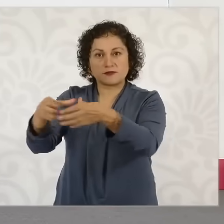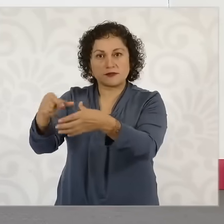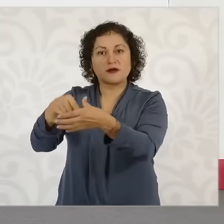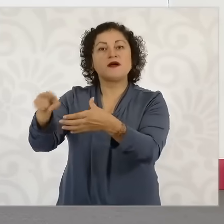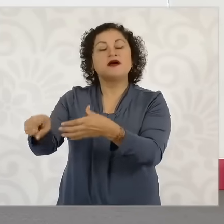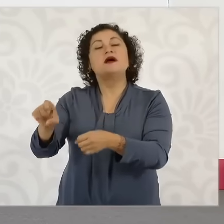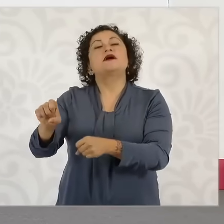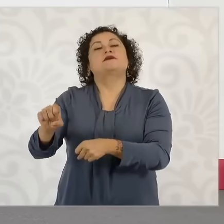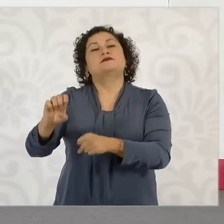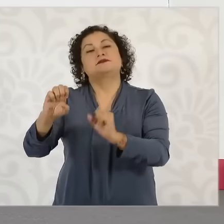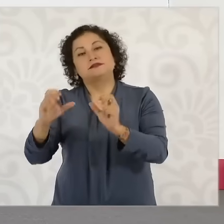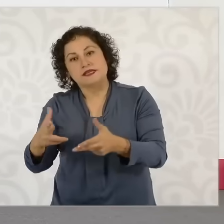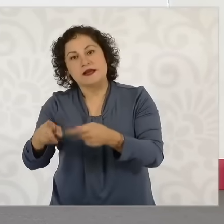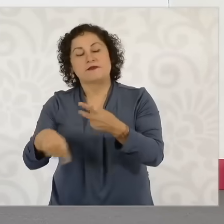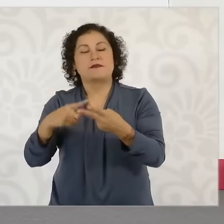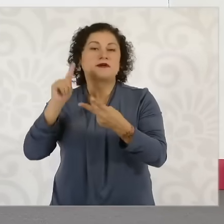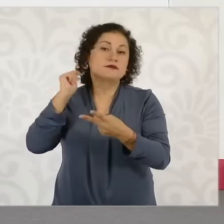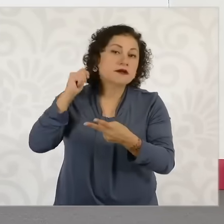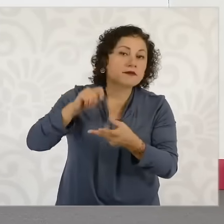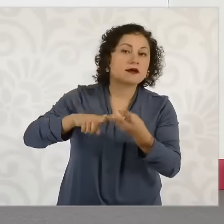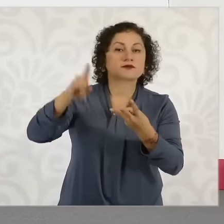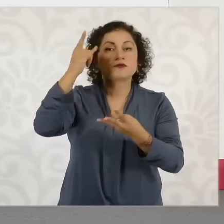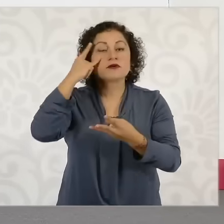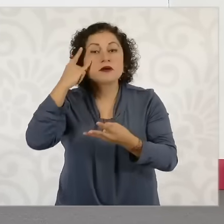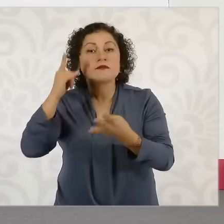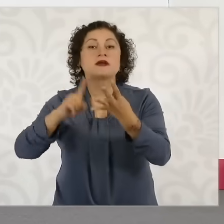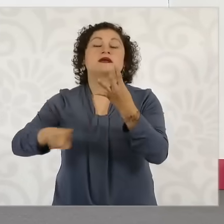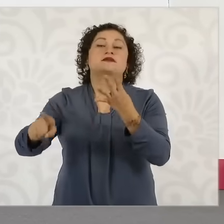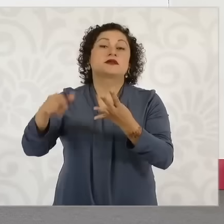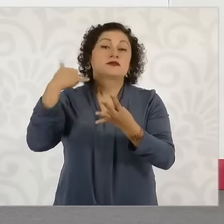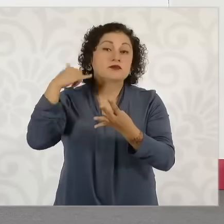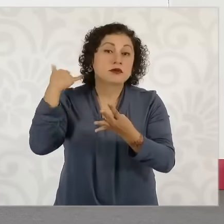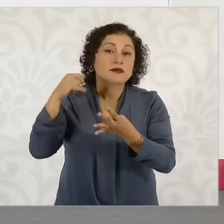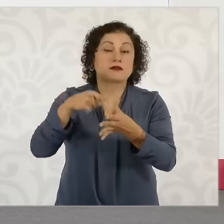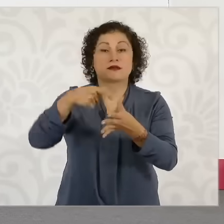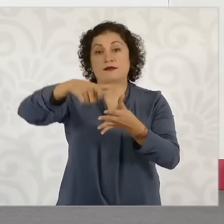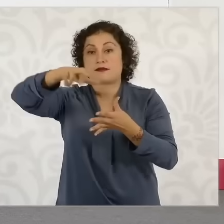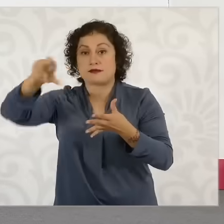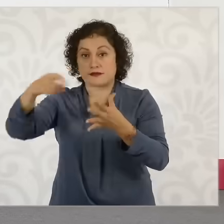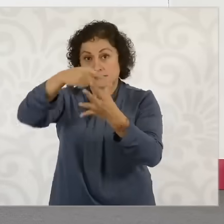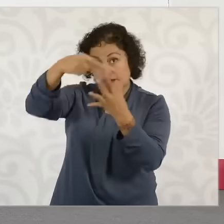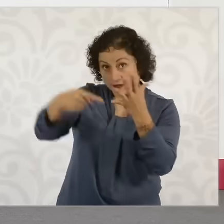con Campeche, con Yucatán y Quintan Ro, que son los que tienen mayor experti en el desarrollo de